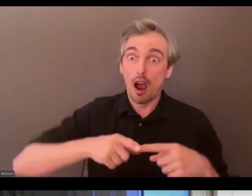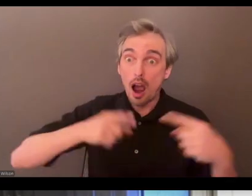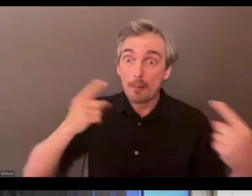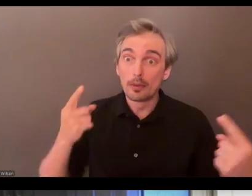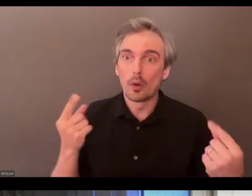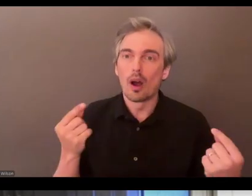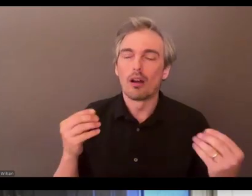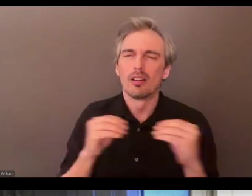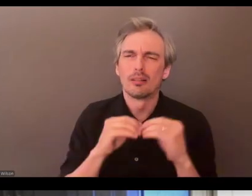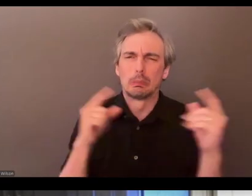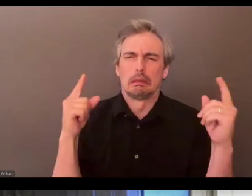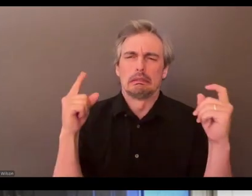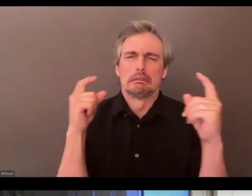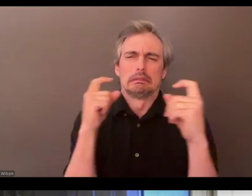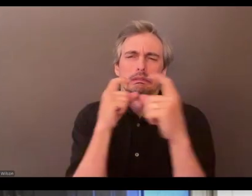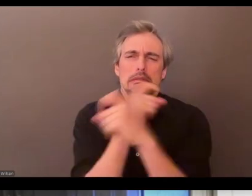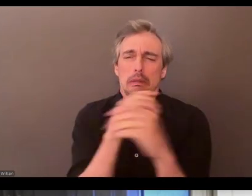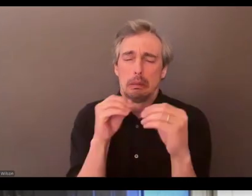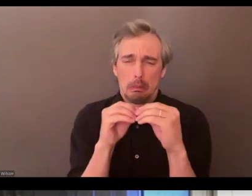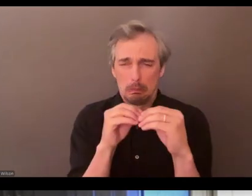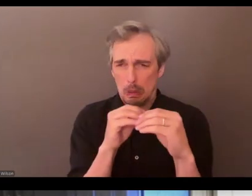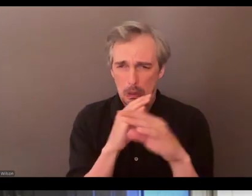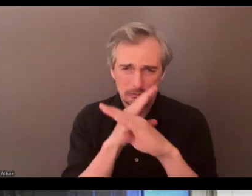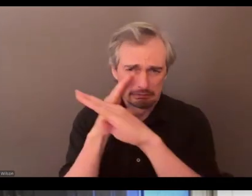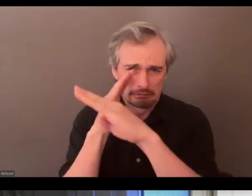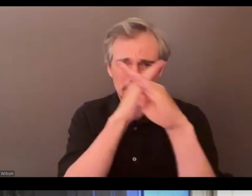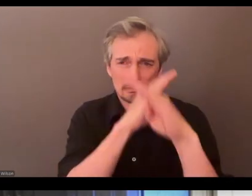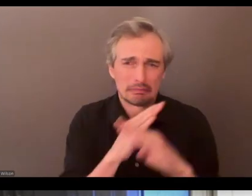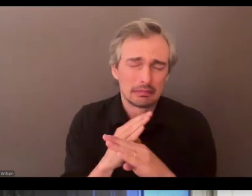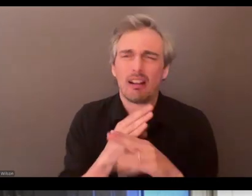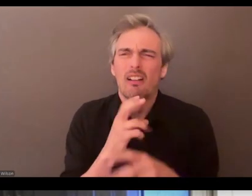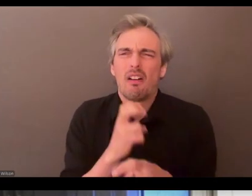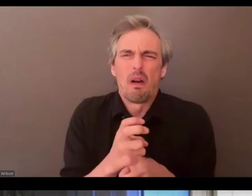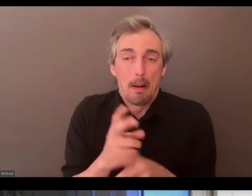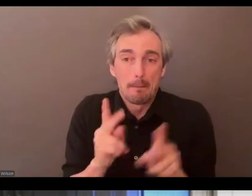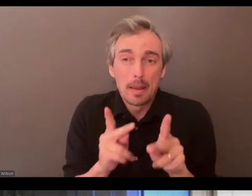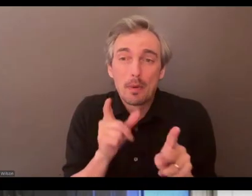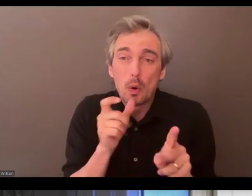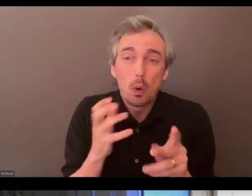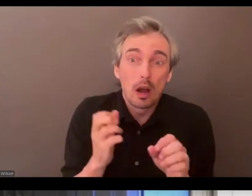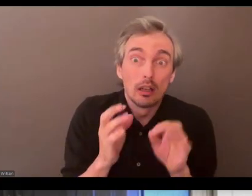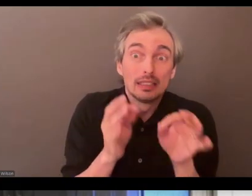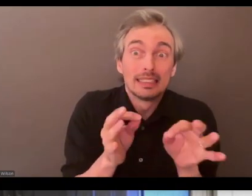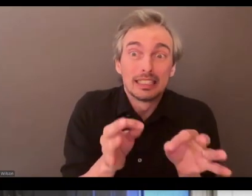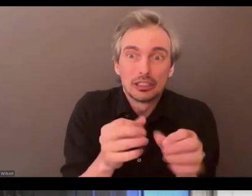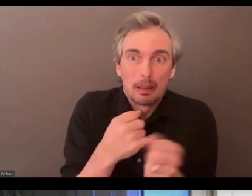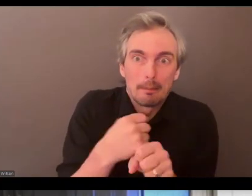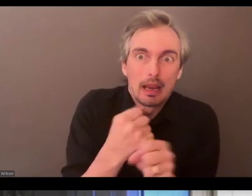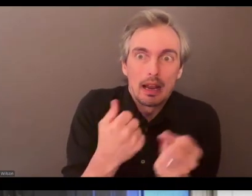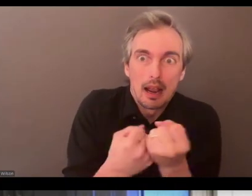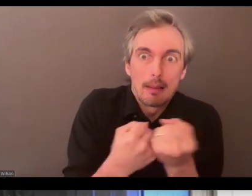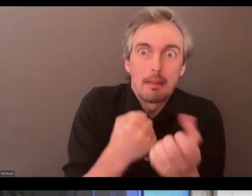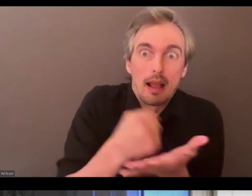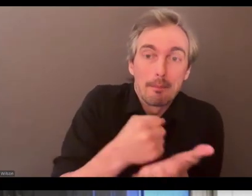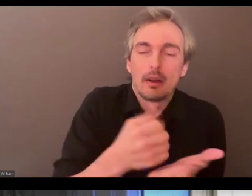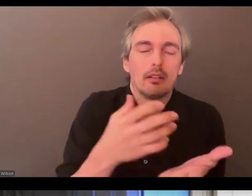これは特に、皆が貴重なフィ ードバックを提 供できる組織において、最も避けたいことです。